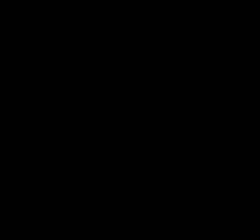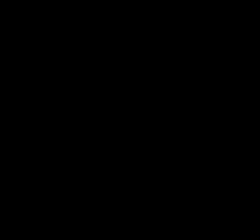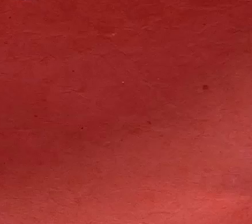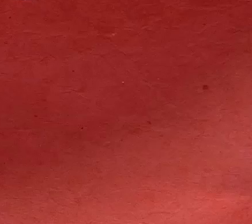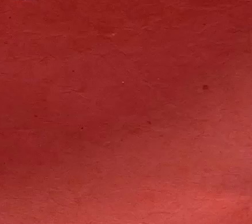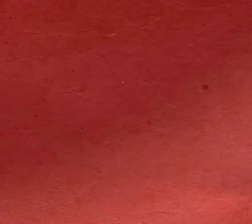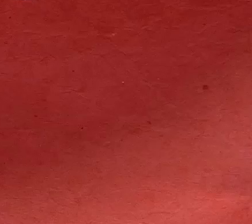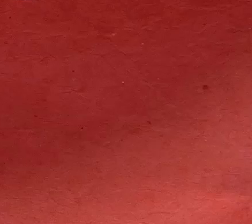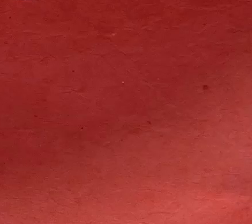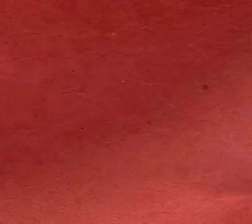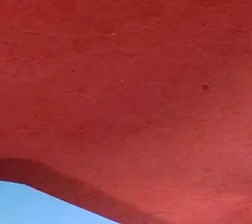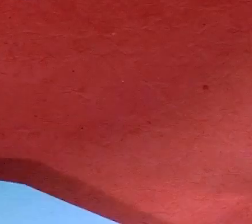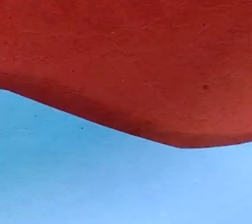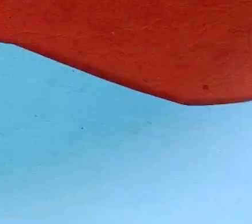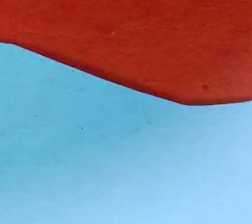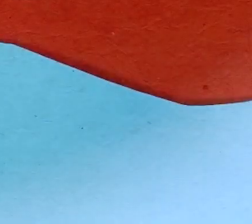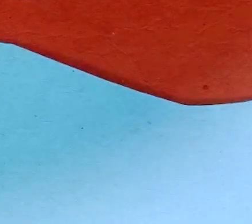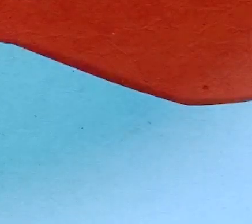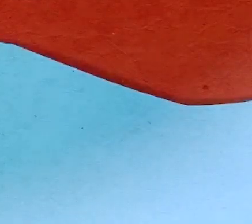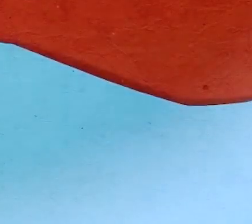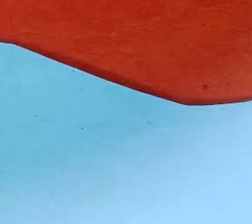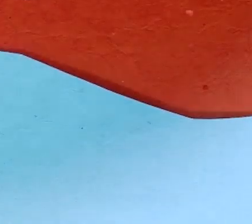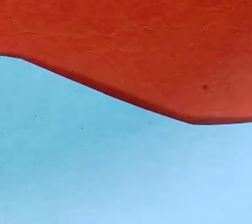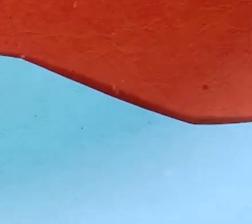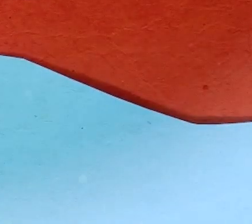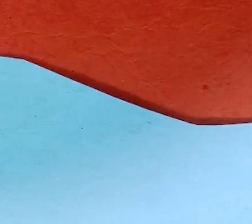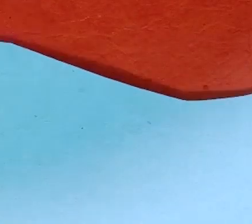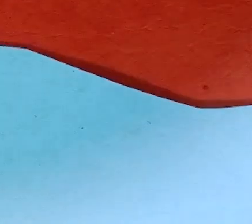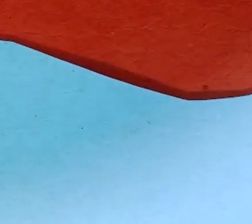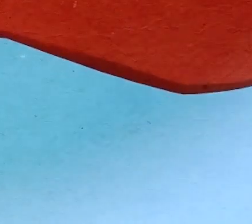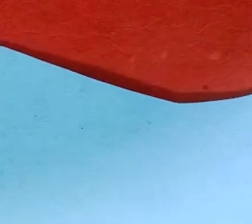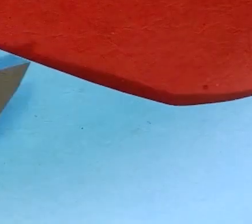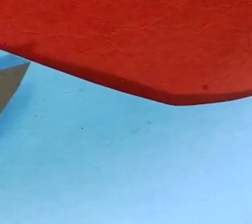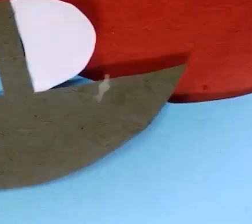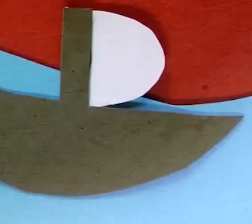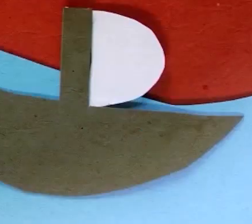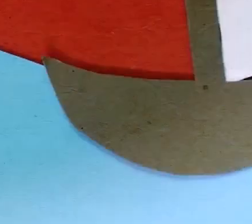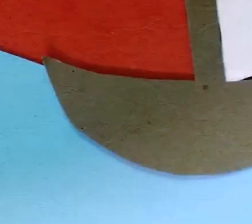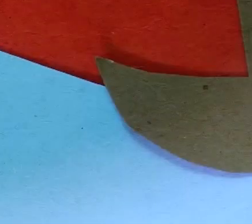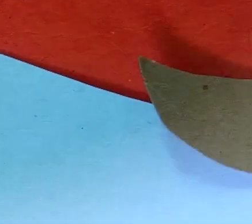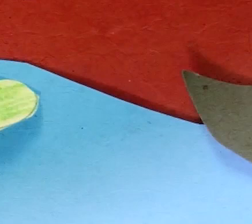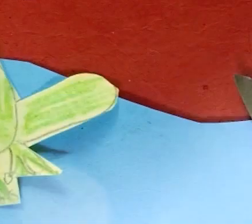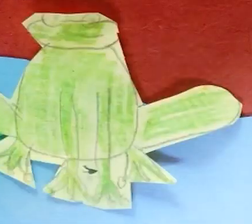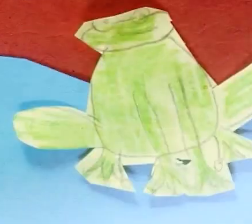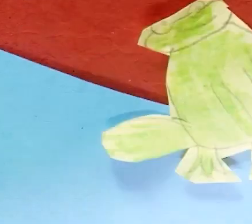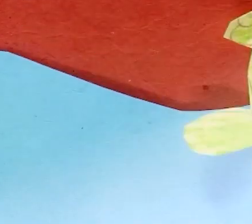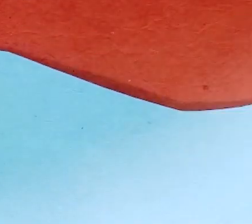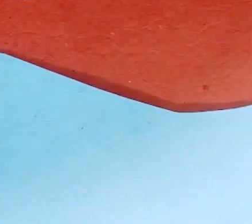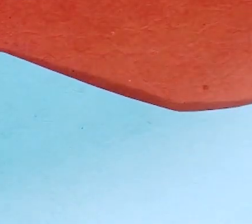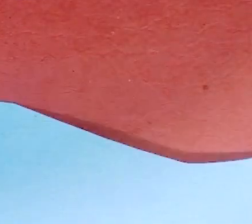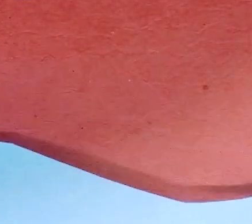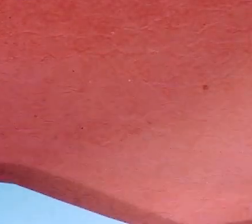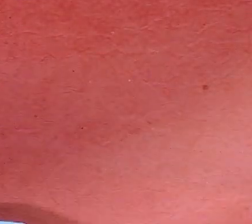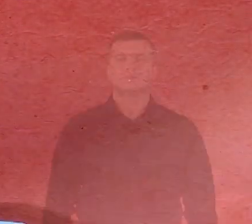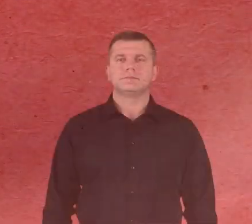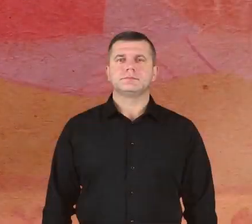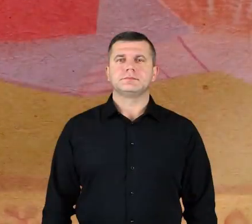[melodia na ukulele]